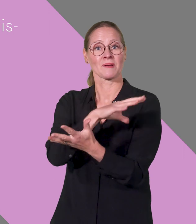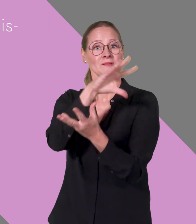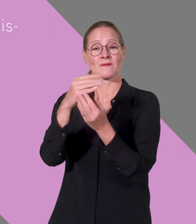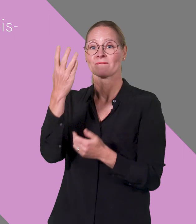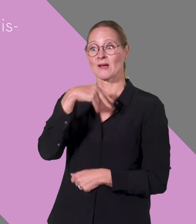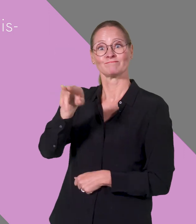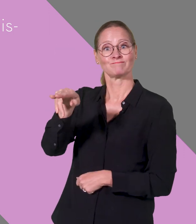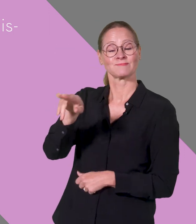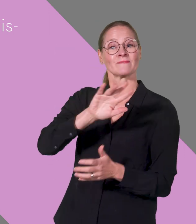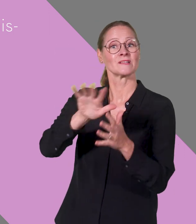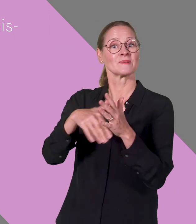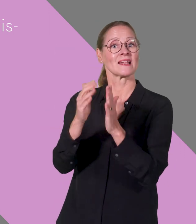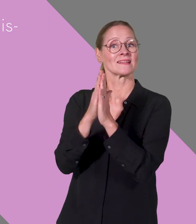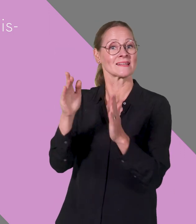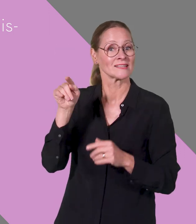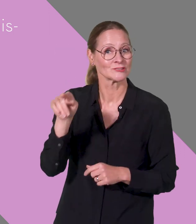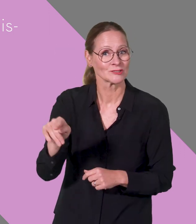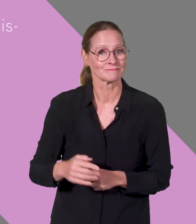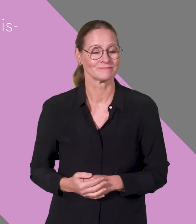on nyt katsottavissa Viittomakielisessä kirjastossa.